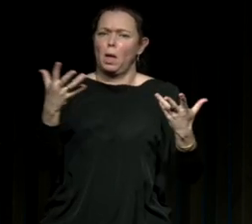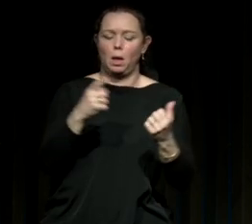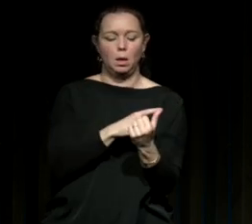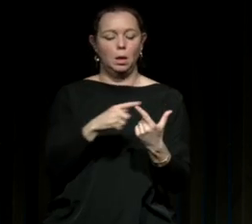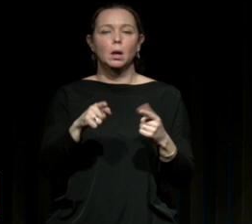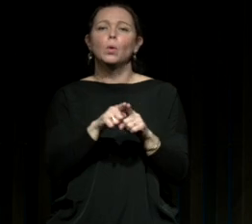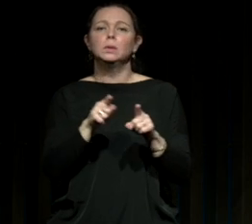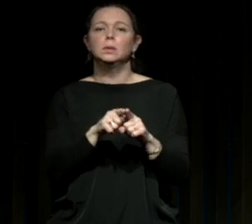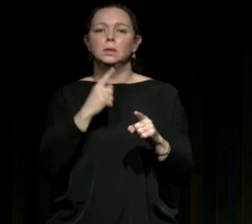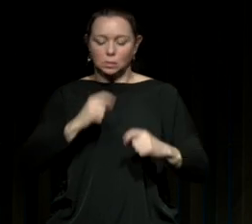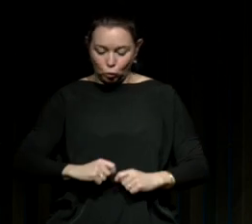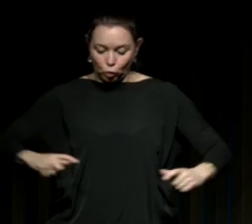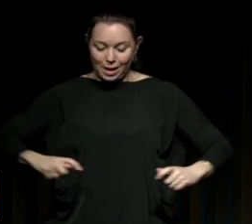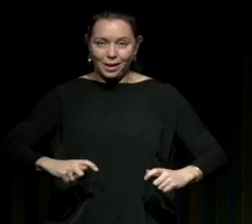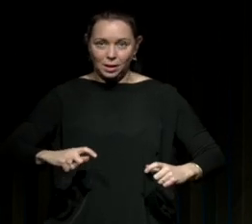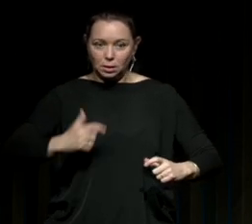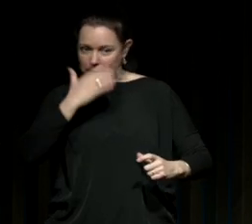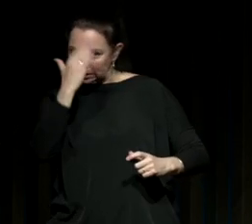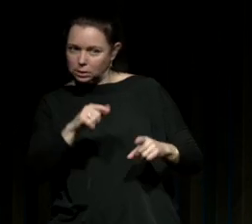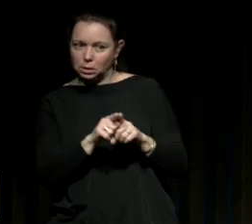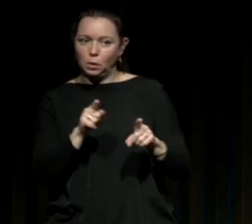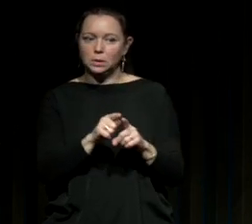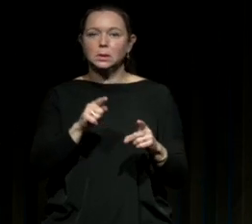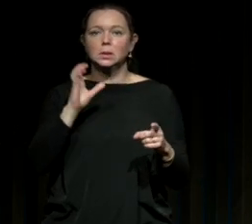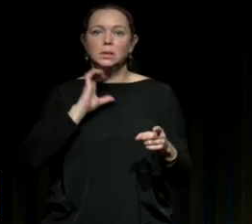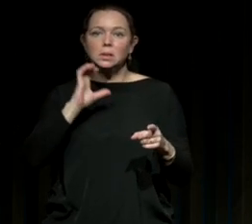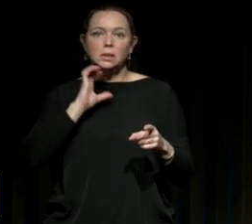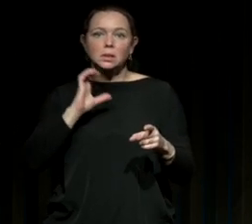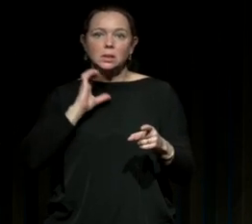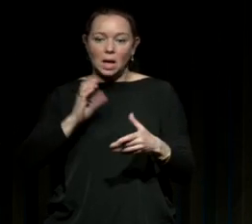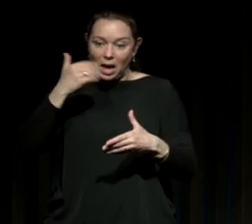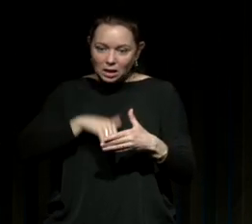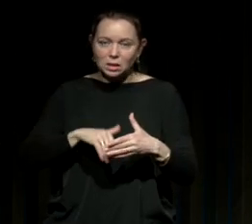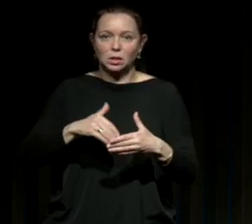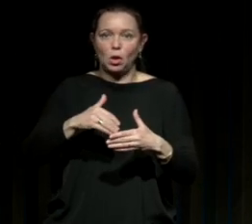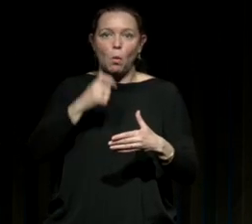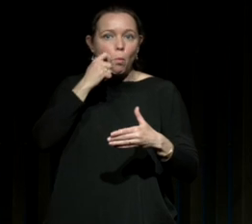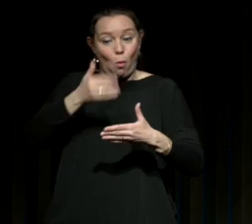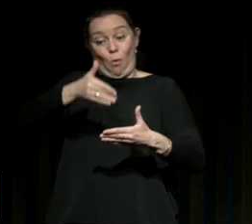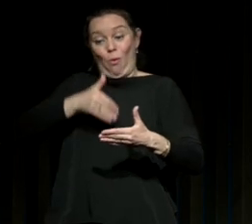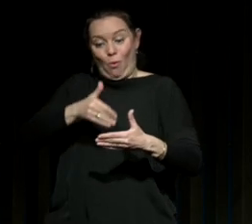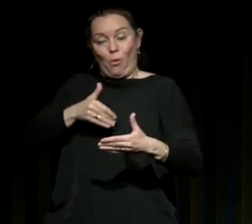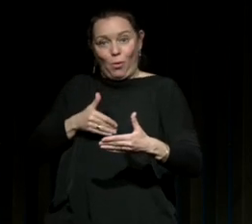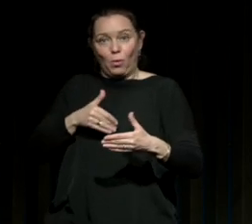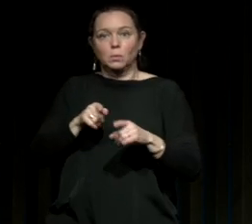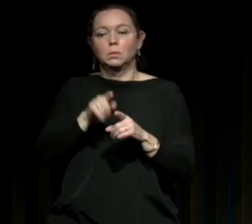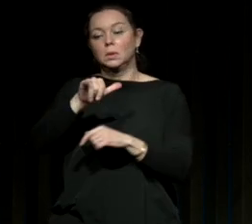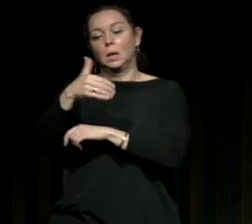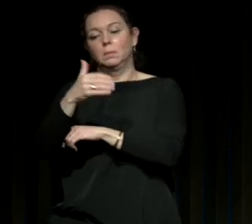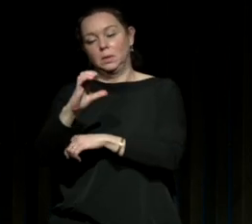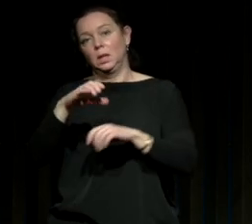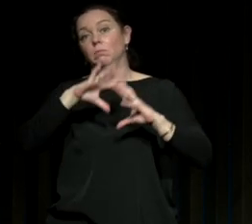de tour de taille du tissu adipeux sous cutanée et de l' indice de masse corporelle est depuis